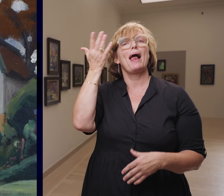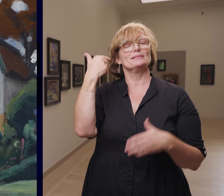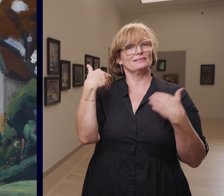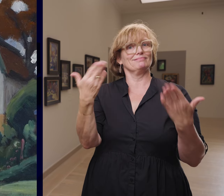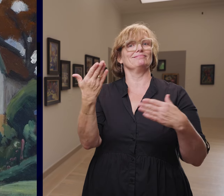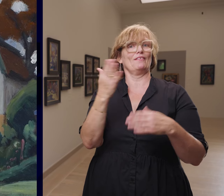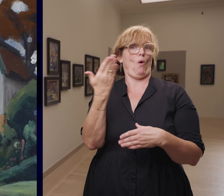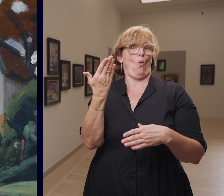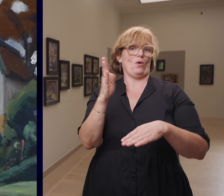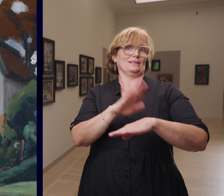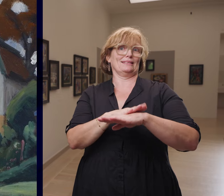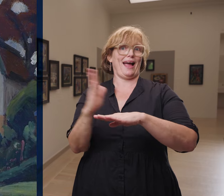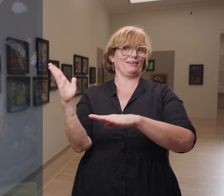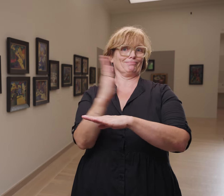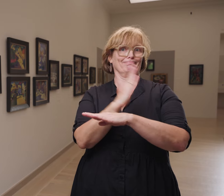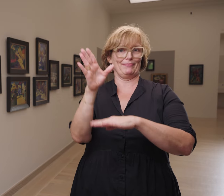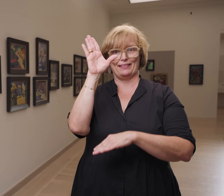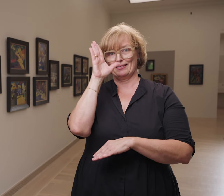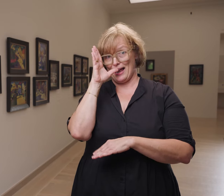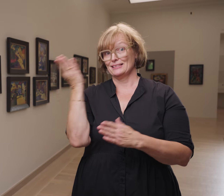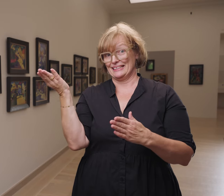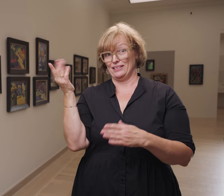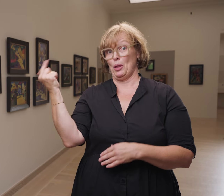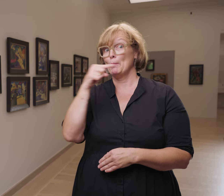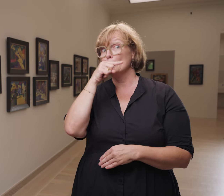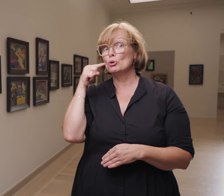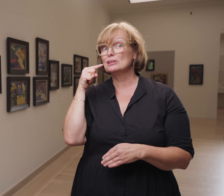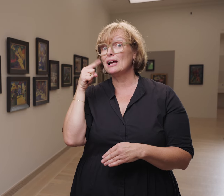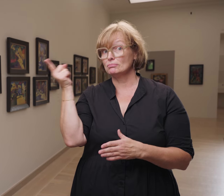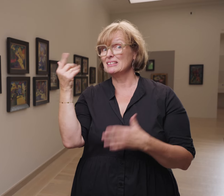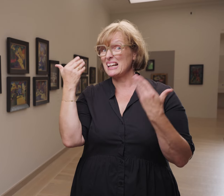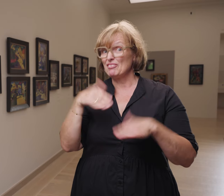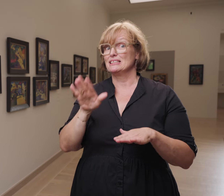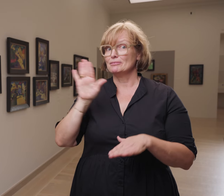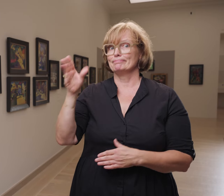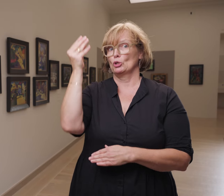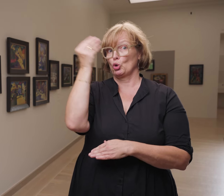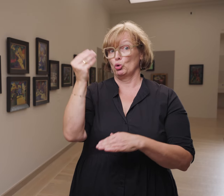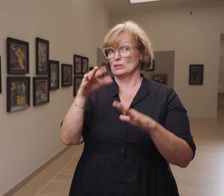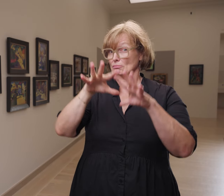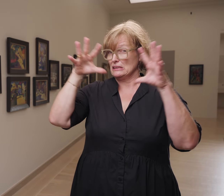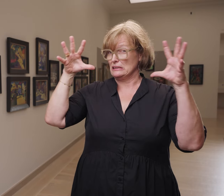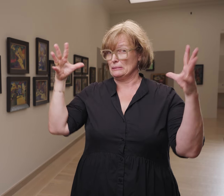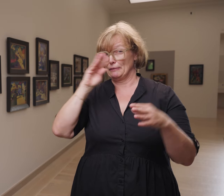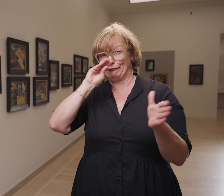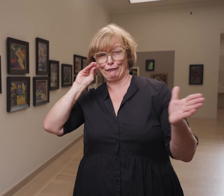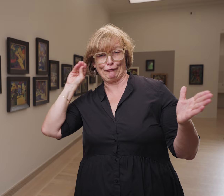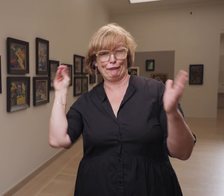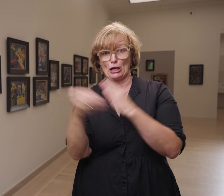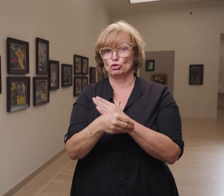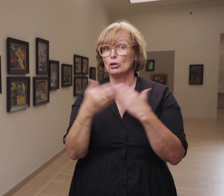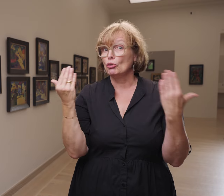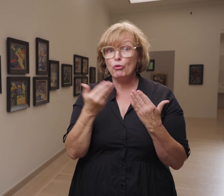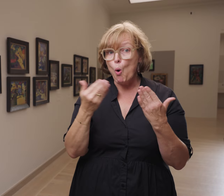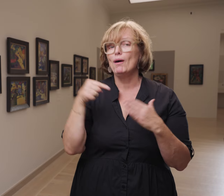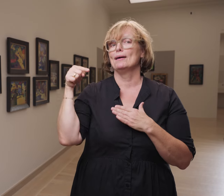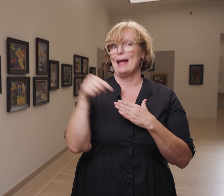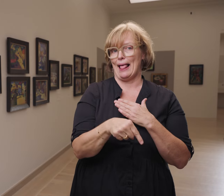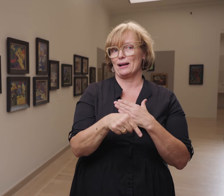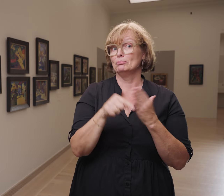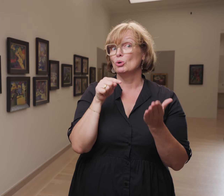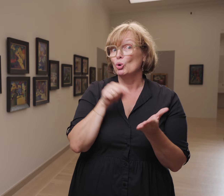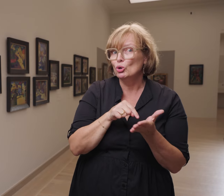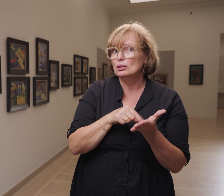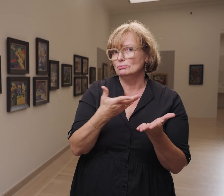Während des Nationalsozialismus versteckte Münter viele Kunstwerke in einem Kellerraum.